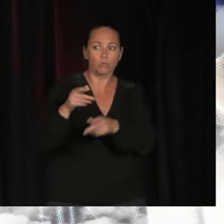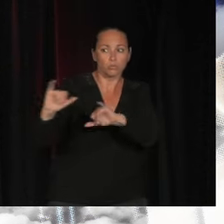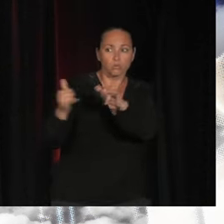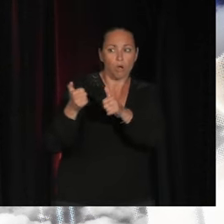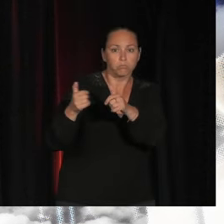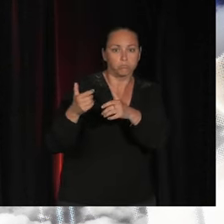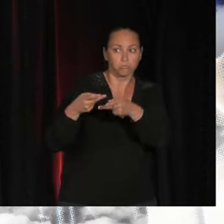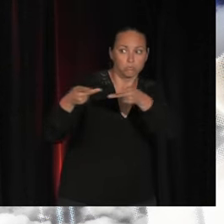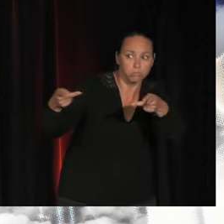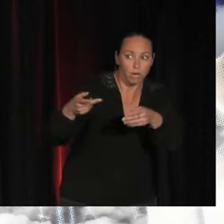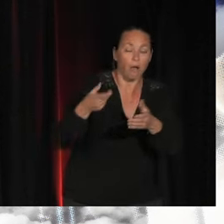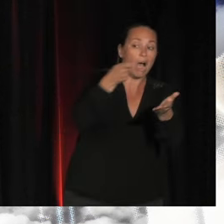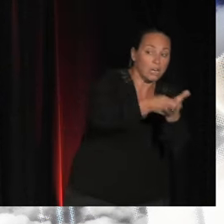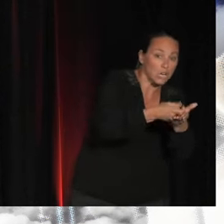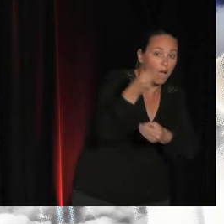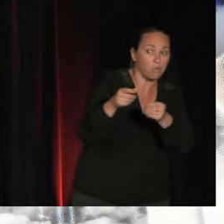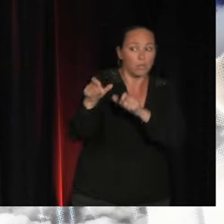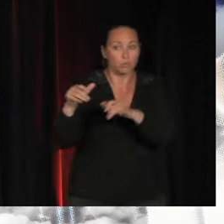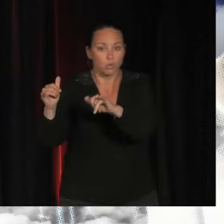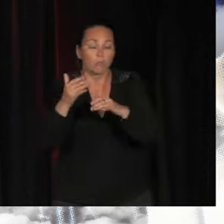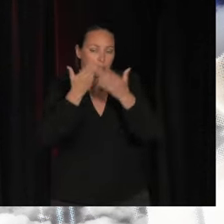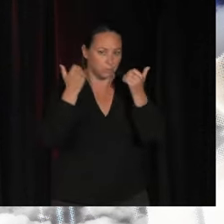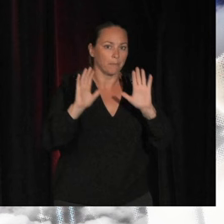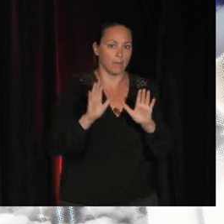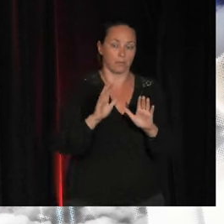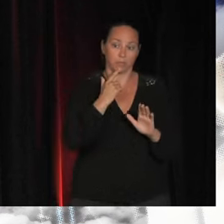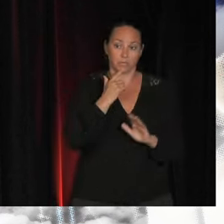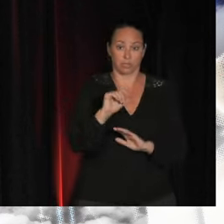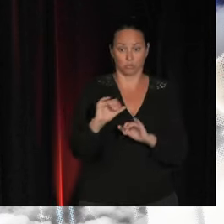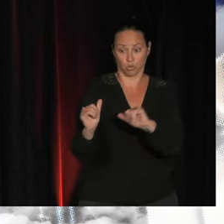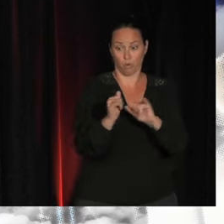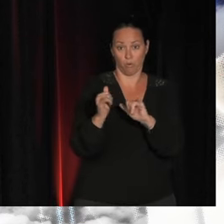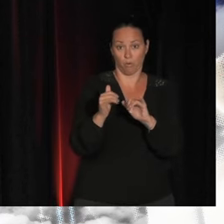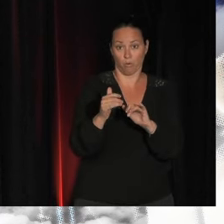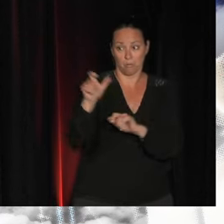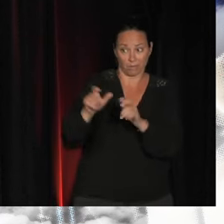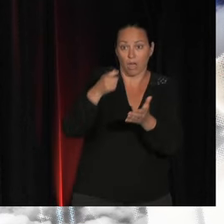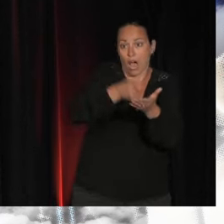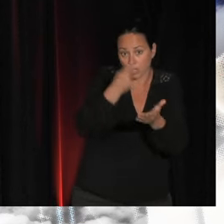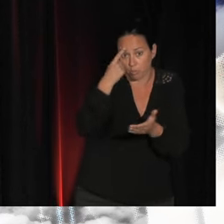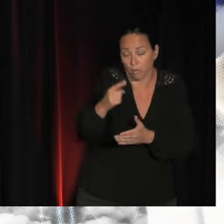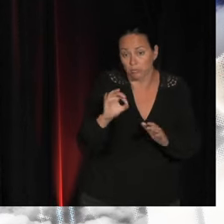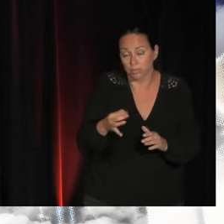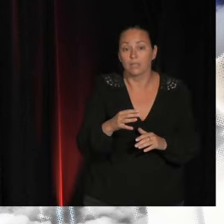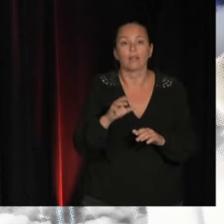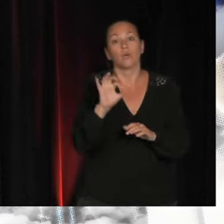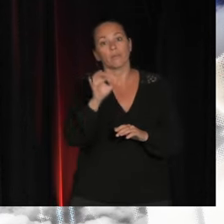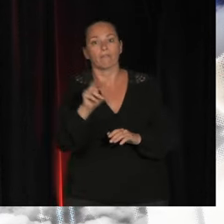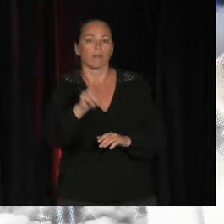mais pas forcément en achats. Pourtant, là, le jeu était premium, donc a priori, ce sont des gens qui ont acheté le jeu. Oui, c'est vrai qu'on ne l'a pas précisé, mais ça peut paraître